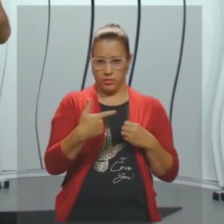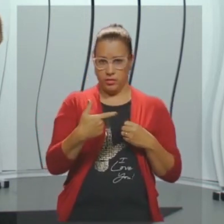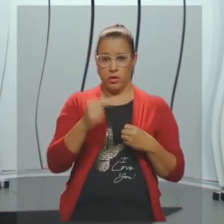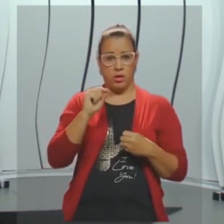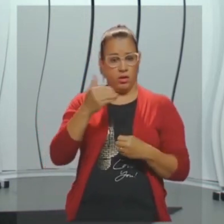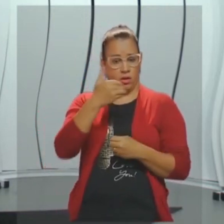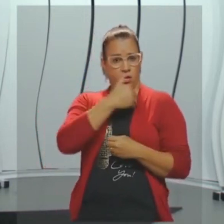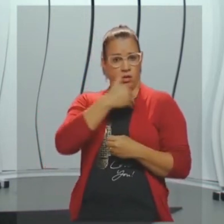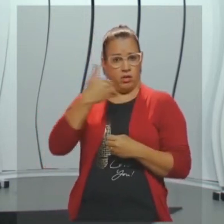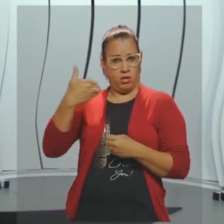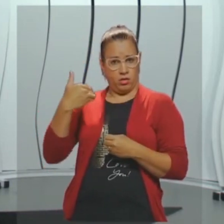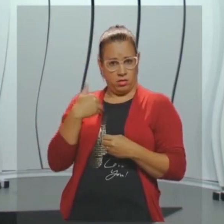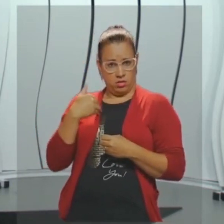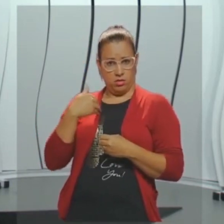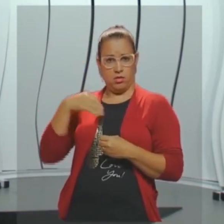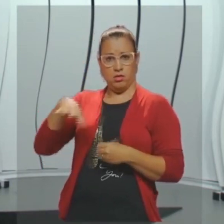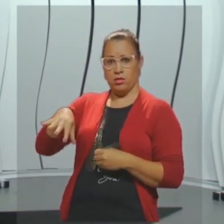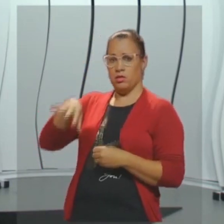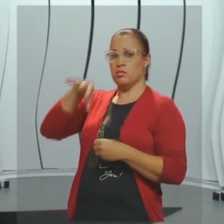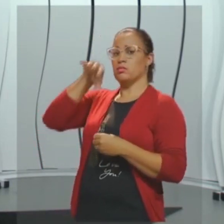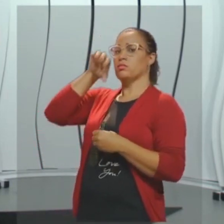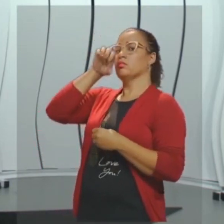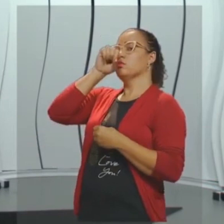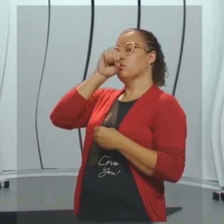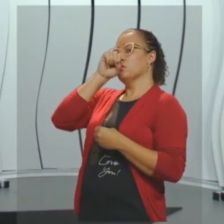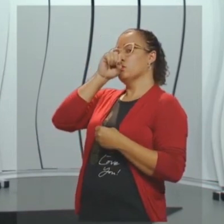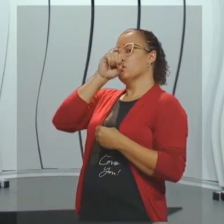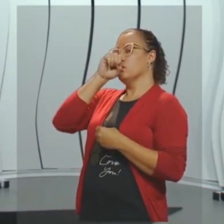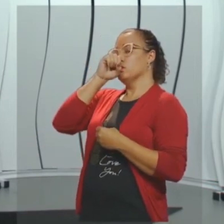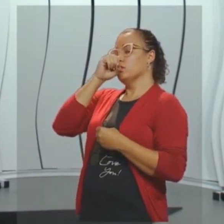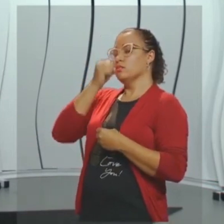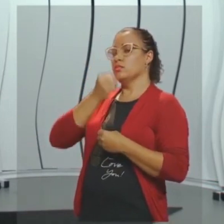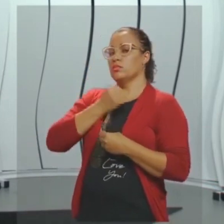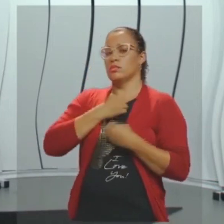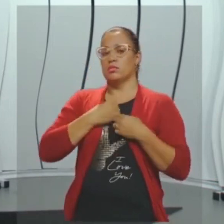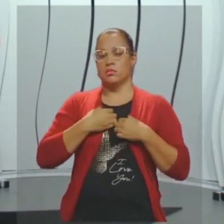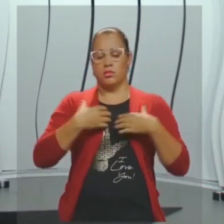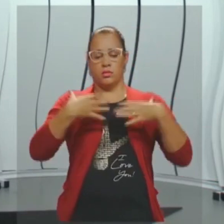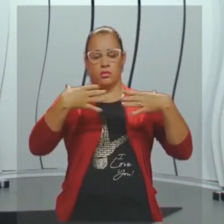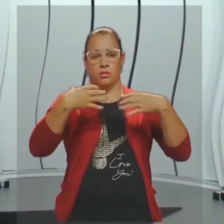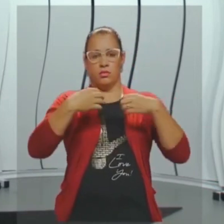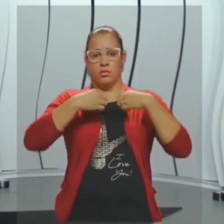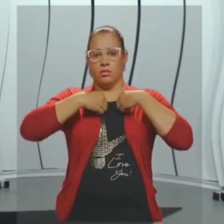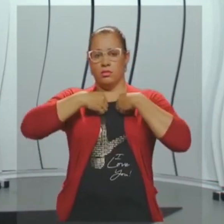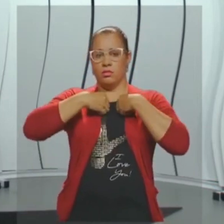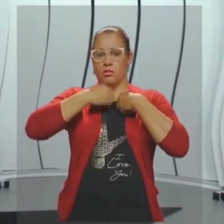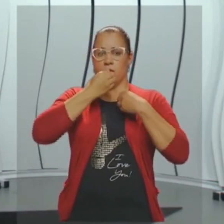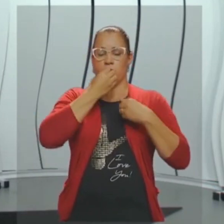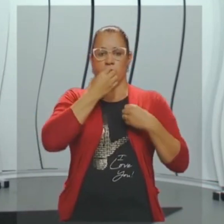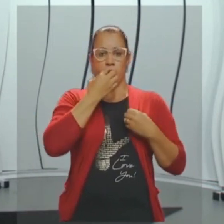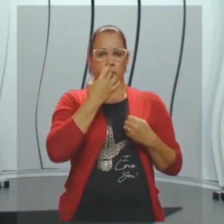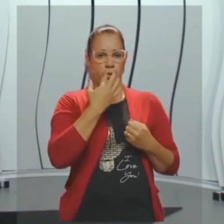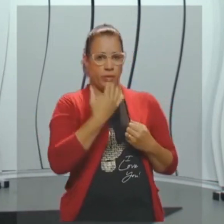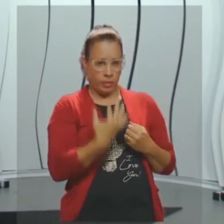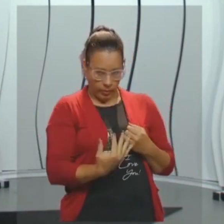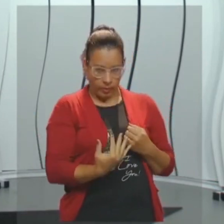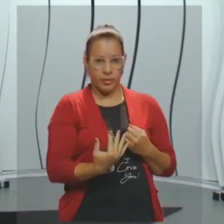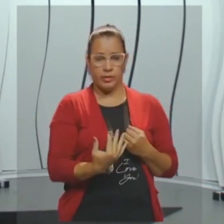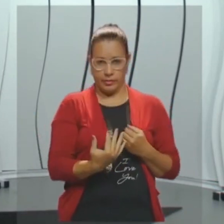expiro, solto o ar, eu estou liberando o gás carbônico que é um produto final de várias reações químicas que